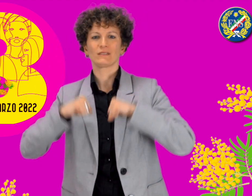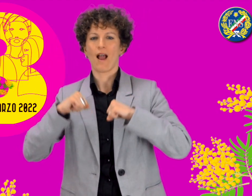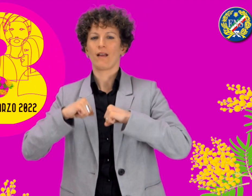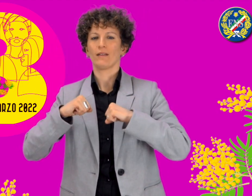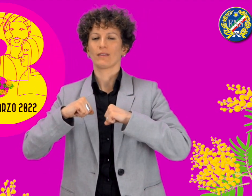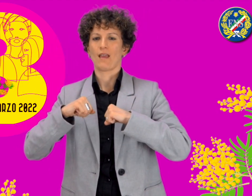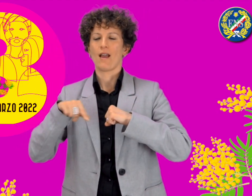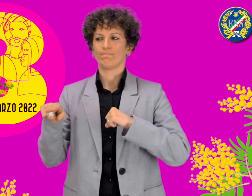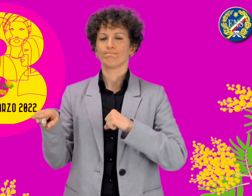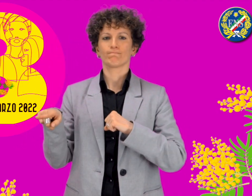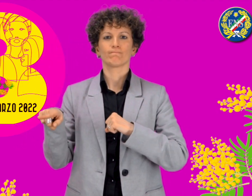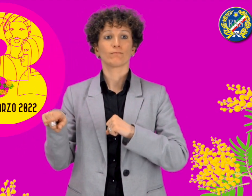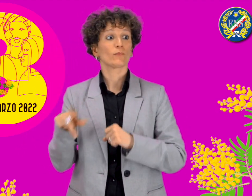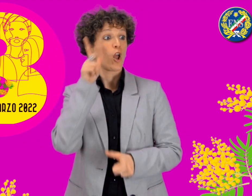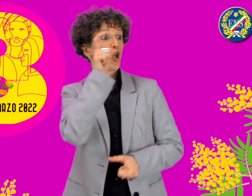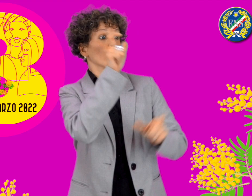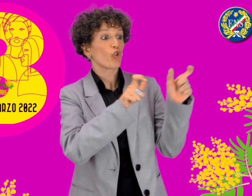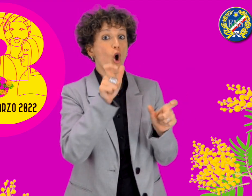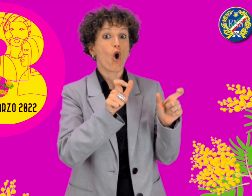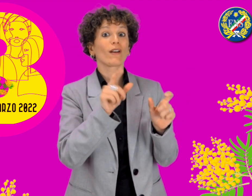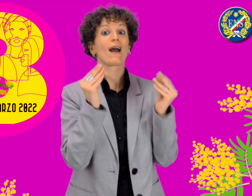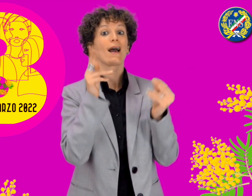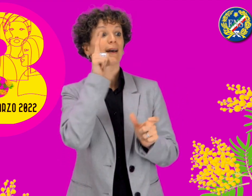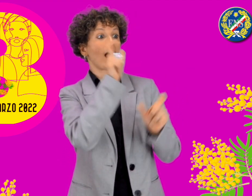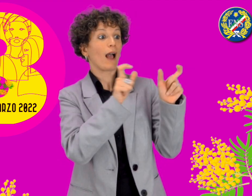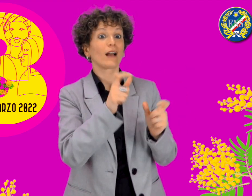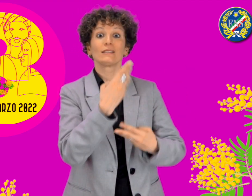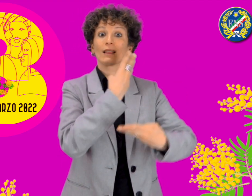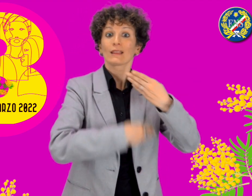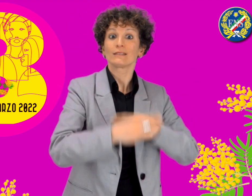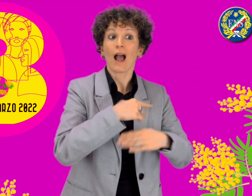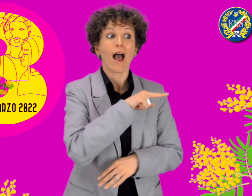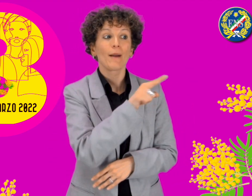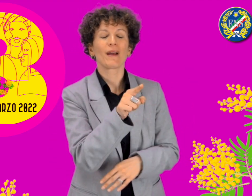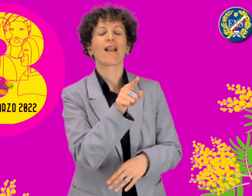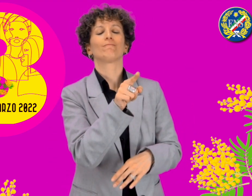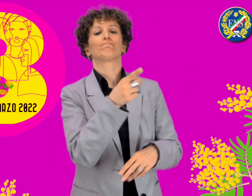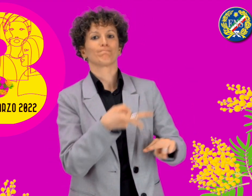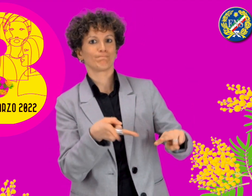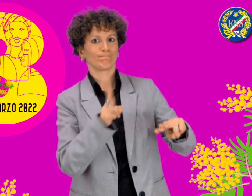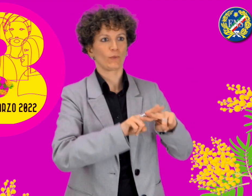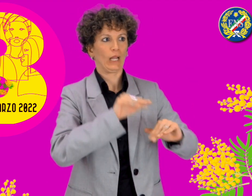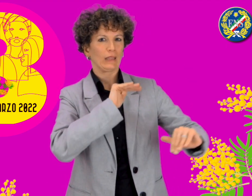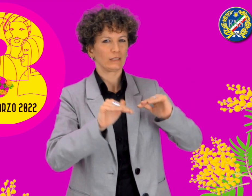colpite sul fronte lavorativo, familiare e sanitario, e le cose si fanno ancora più gravi per le donne e le ragazze con disabilità,